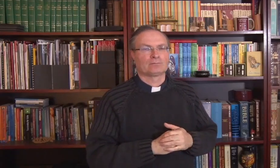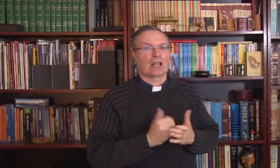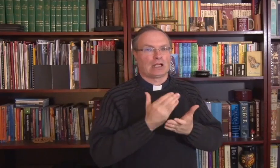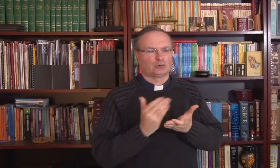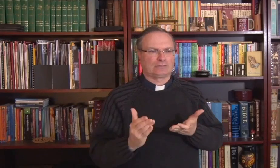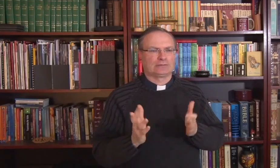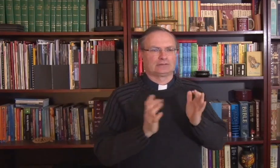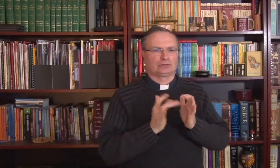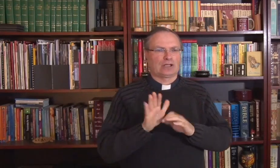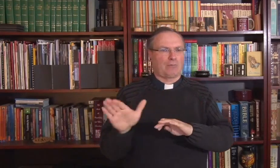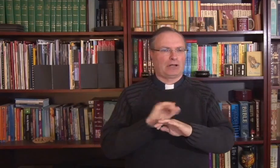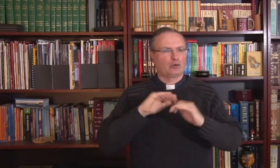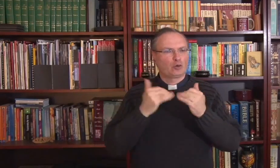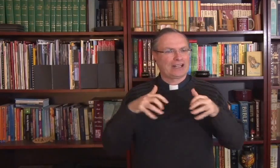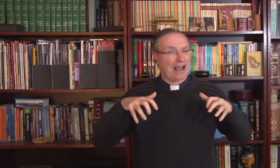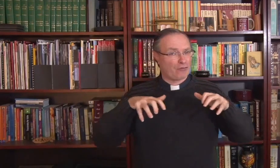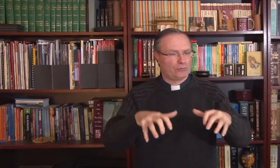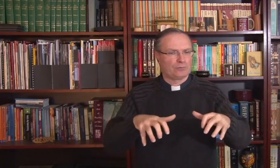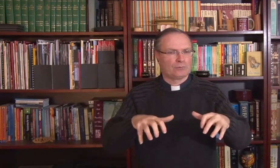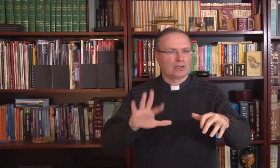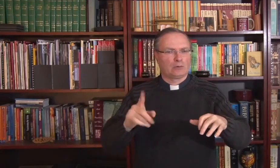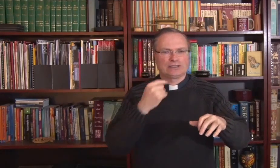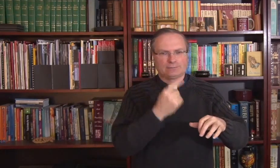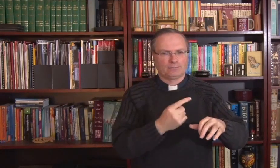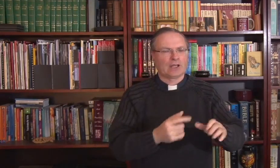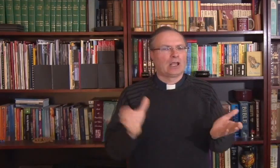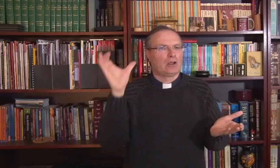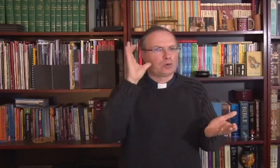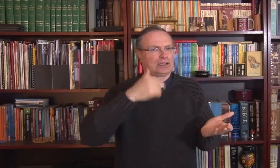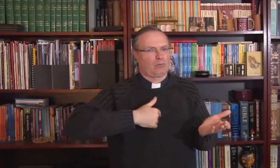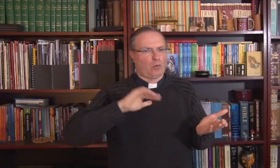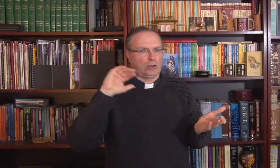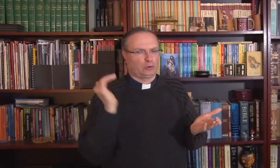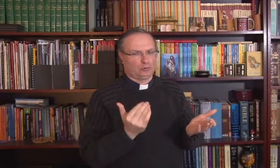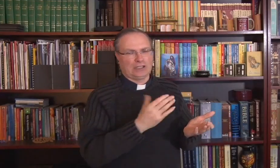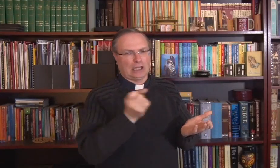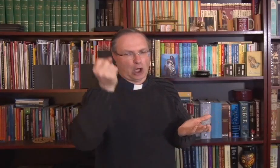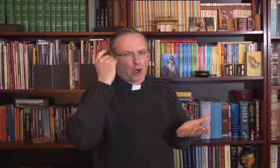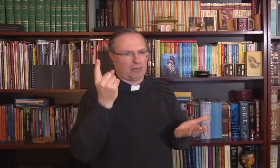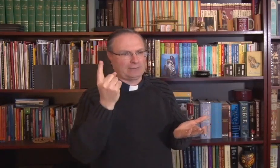Ensuite, Jésus appela toute la foule et lui dit: «Écoutez-moi tous et comprenez.